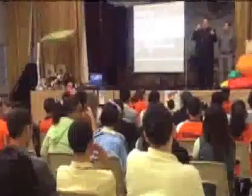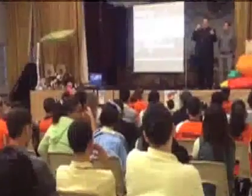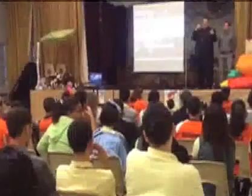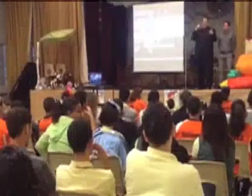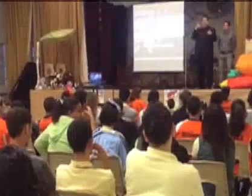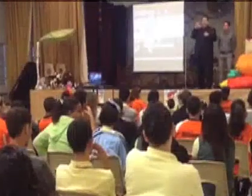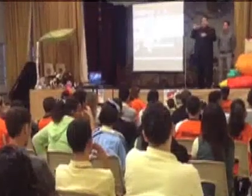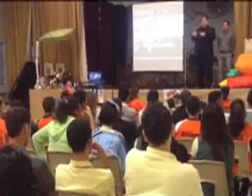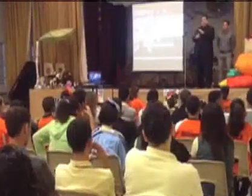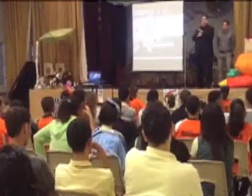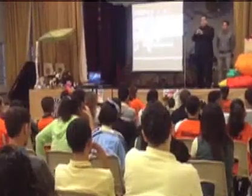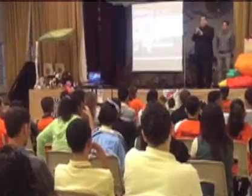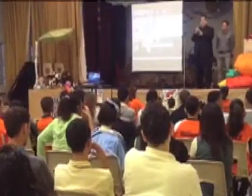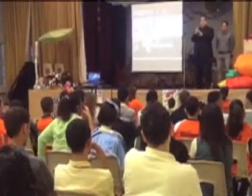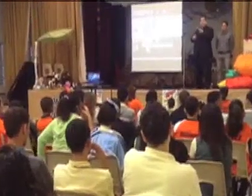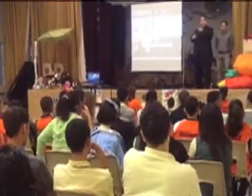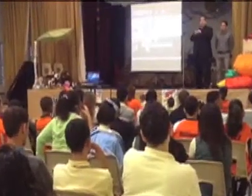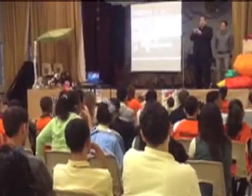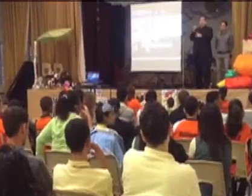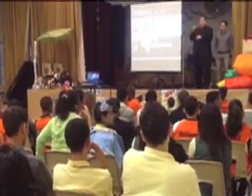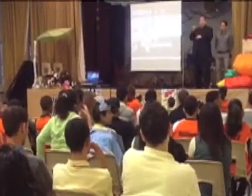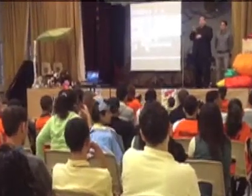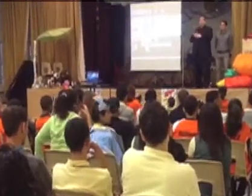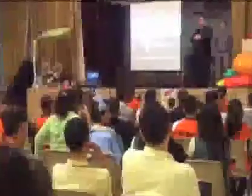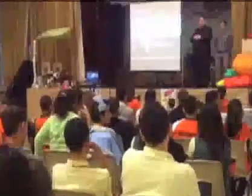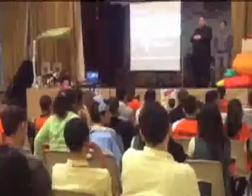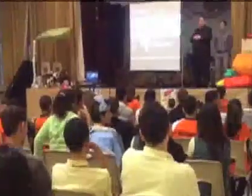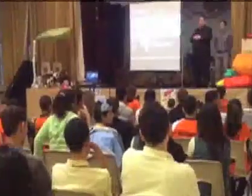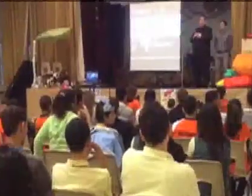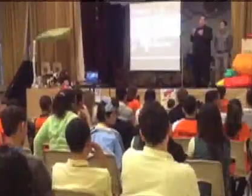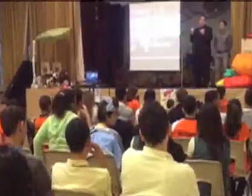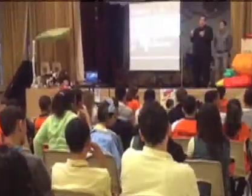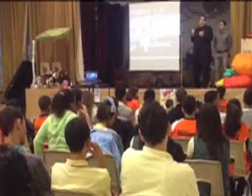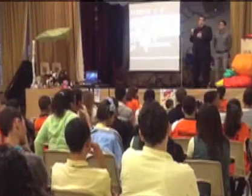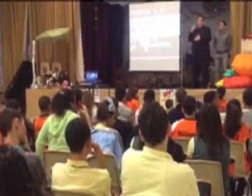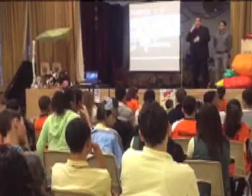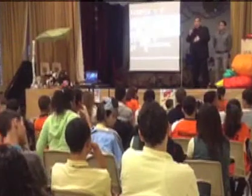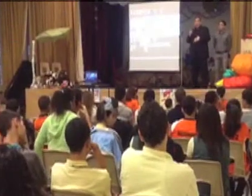Del caption también podemos aprender a conocer diferentes culturas.